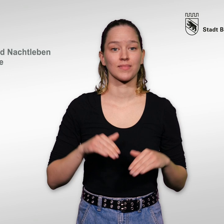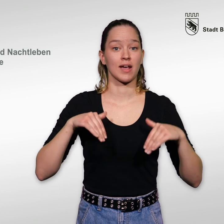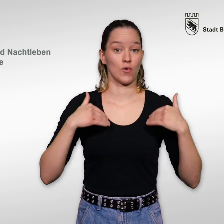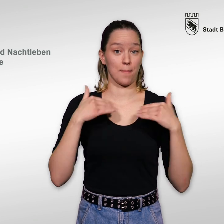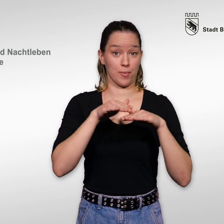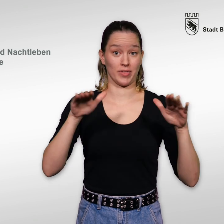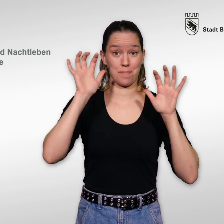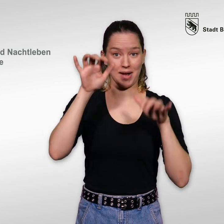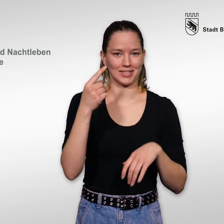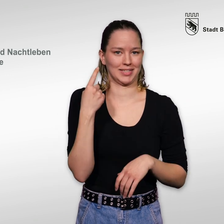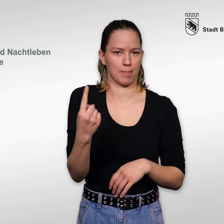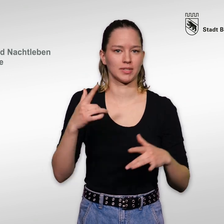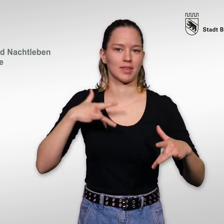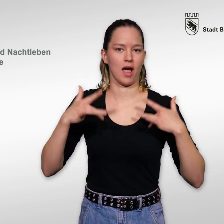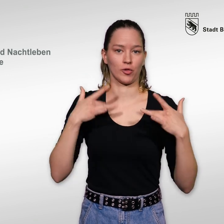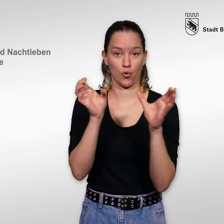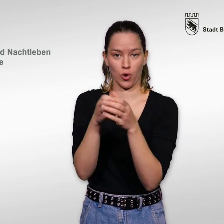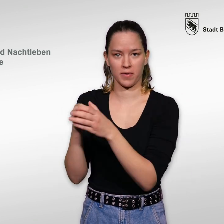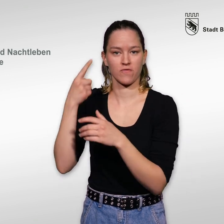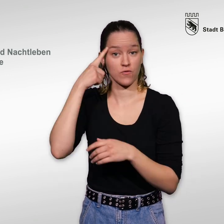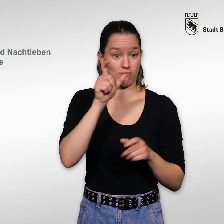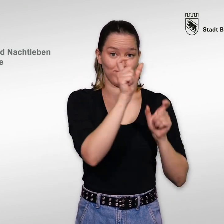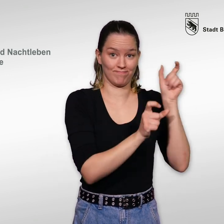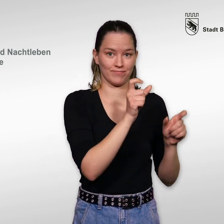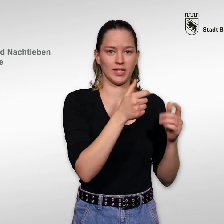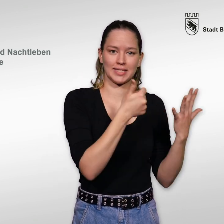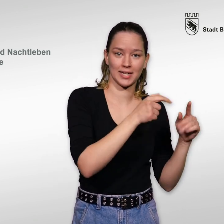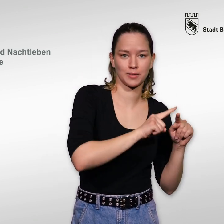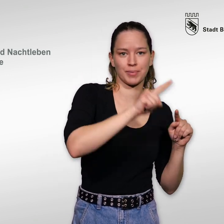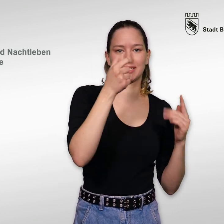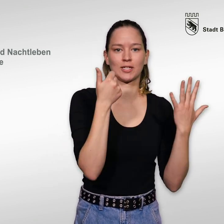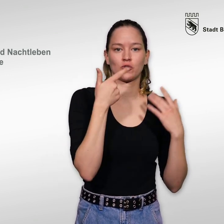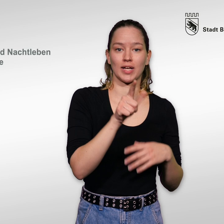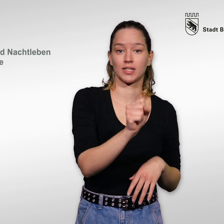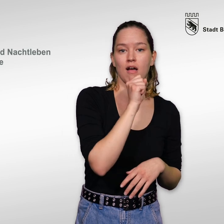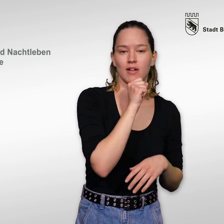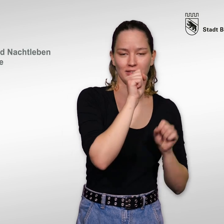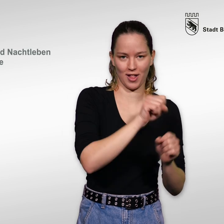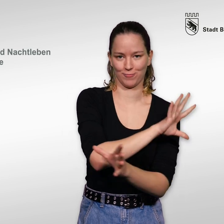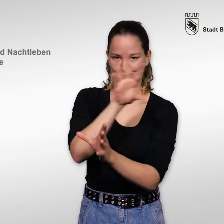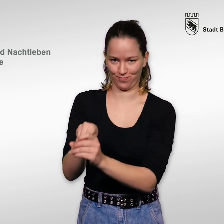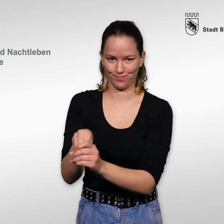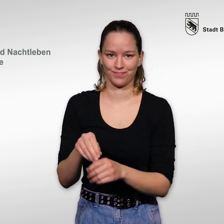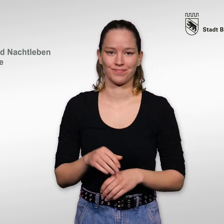Die Junge Bühne Bern umfasst Theaterclubs für Menschen von 6 bis 26 Jahren.